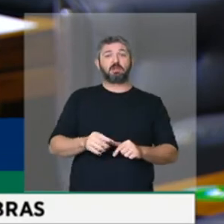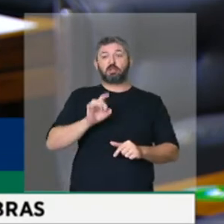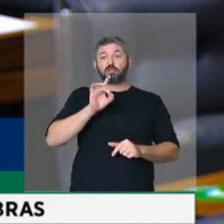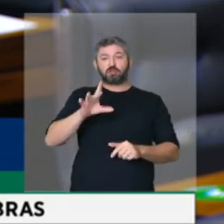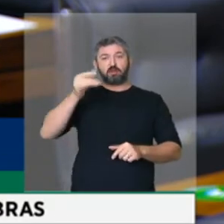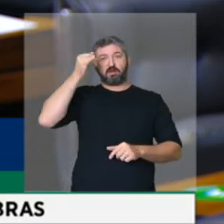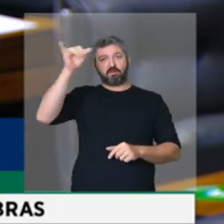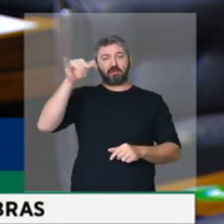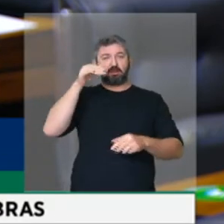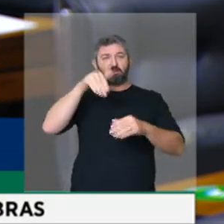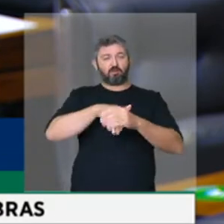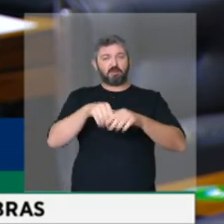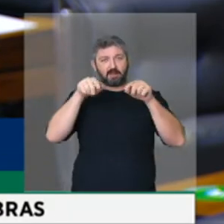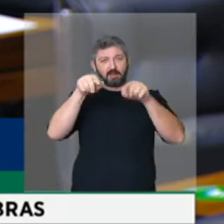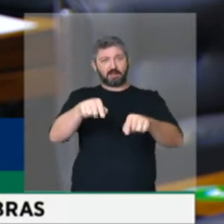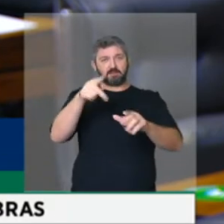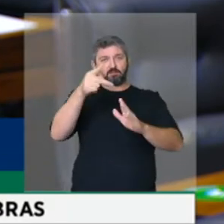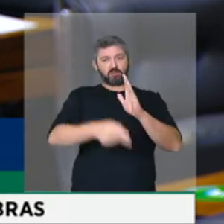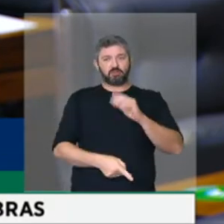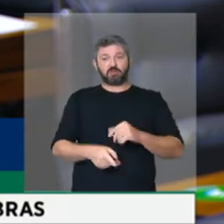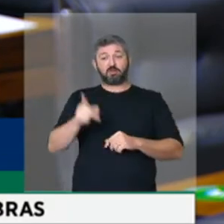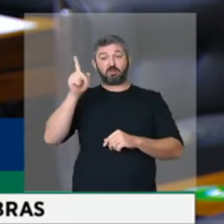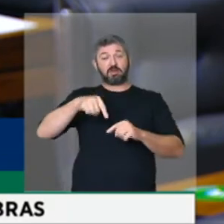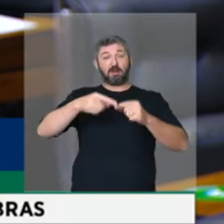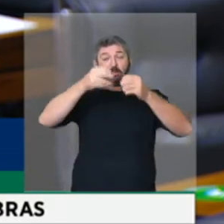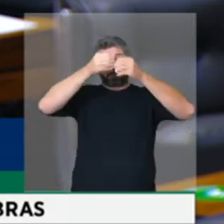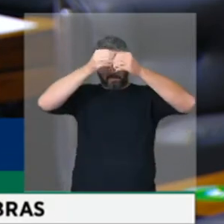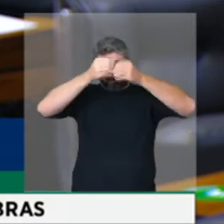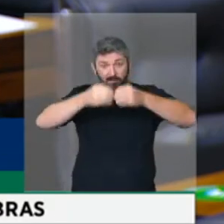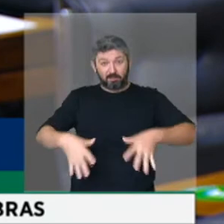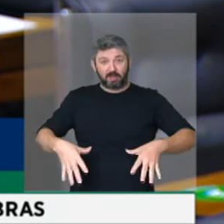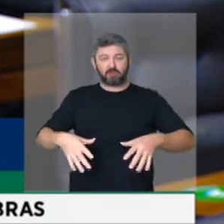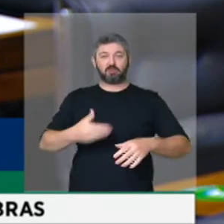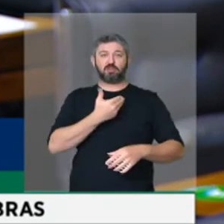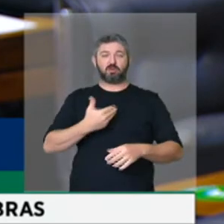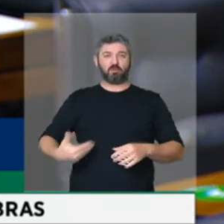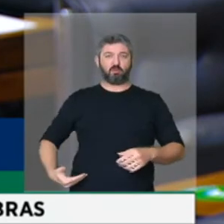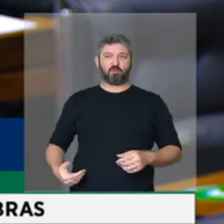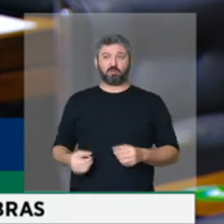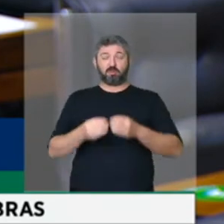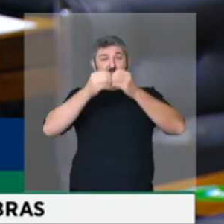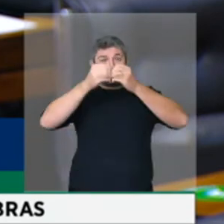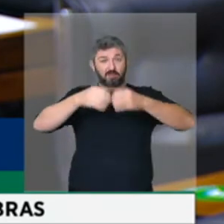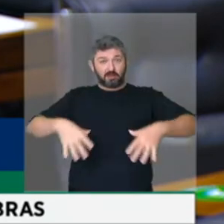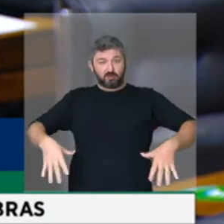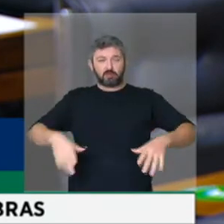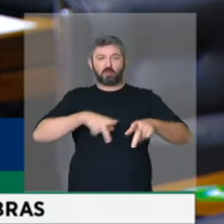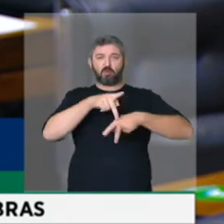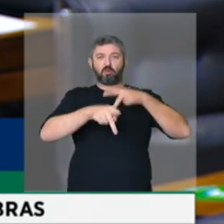COMISSÃO. PORTANTO NÓS, DO PT, VAMOS EXERCER AQUI O NOSSO DIREITO DE OBSTRUÇÃO PORQUE NÃO EXISTE OUTRA PROPOSTA. [SOA A CAMPAINHA]. A NÃO SER